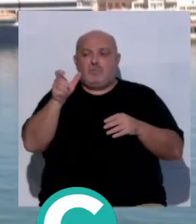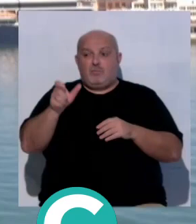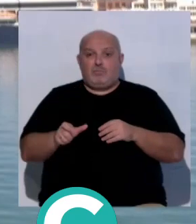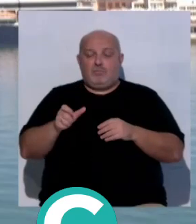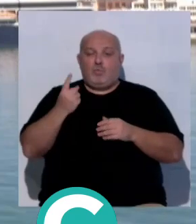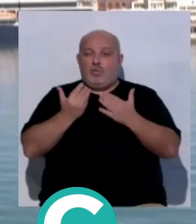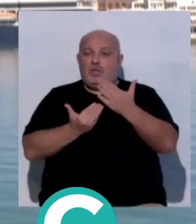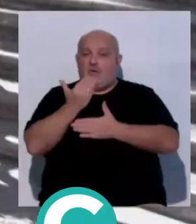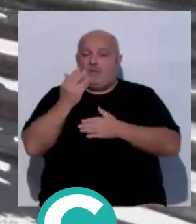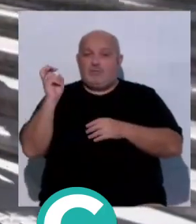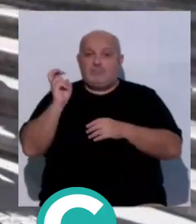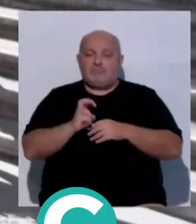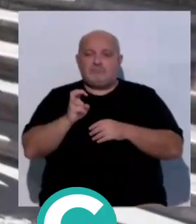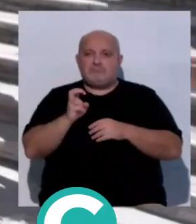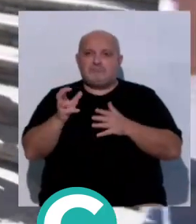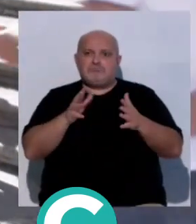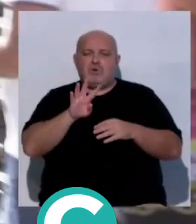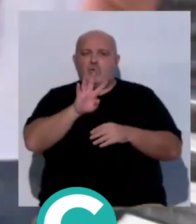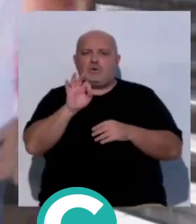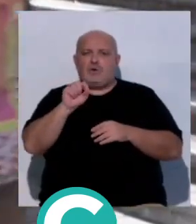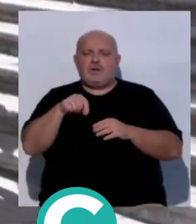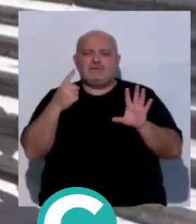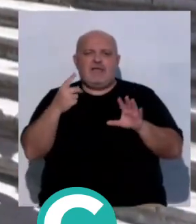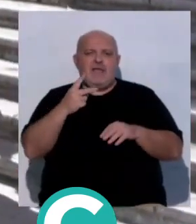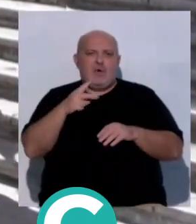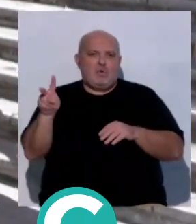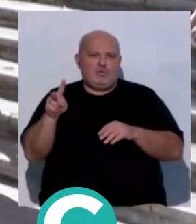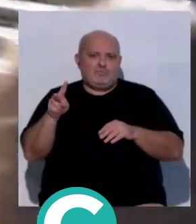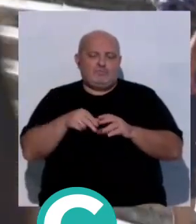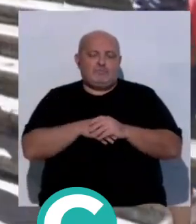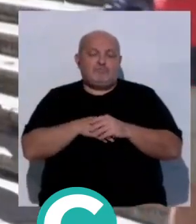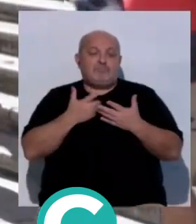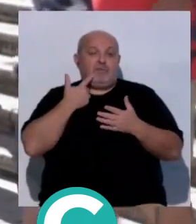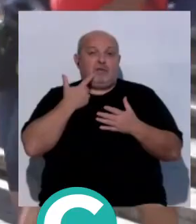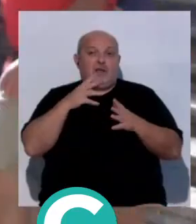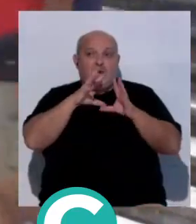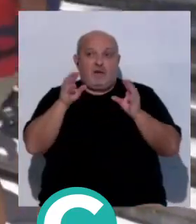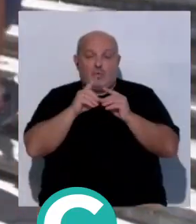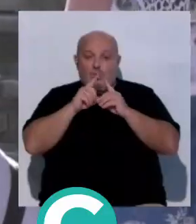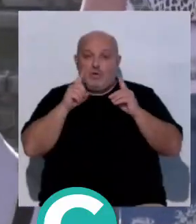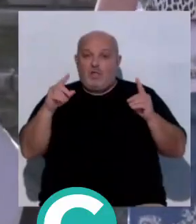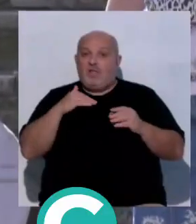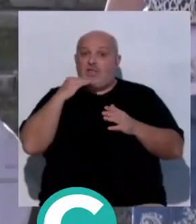día en Puerto de Escala se establece en 40,6 por lo que el impacto anual ascendería en Cádiz a más